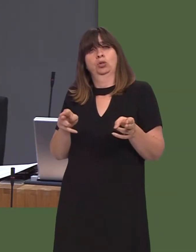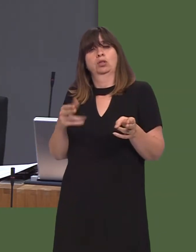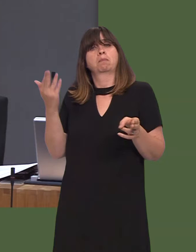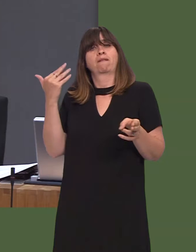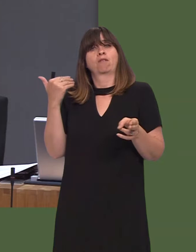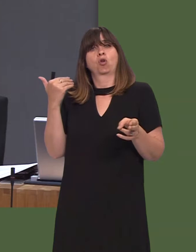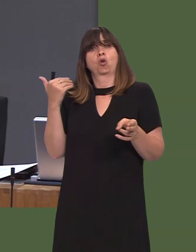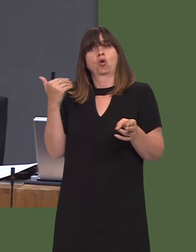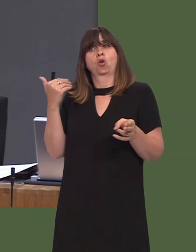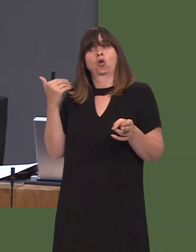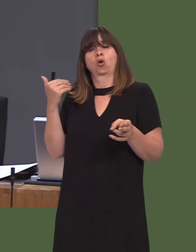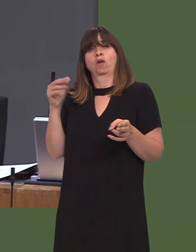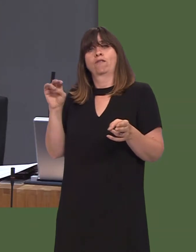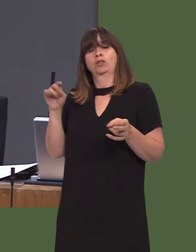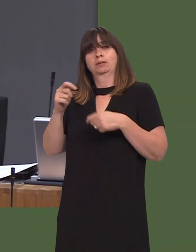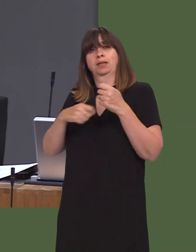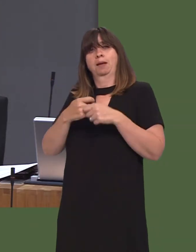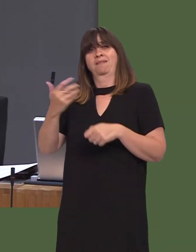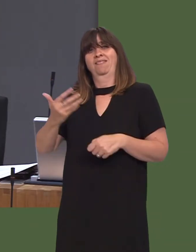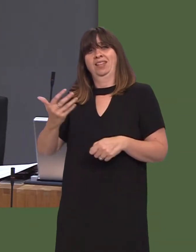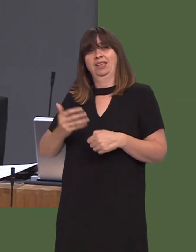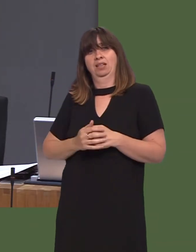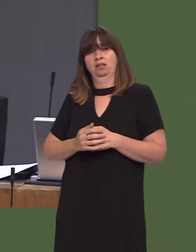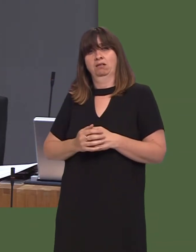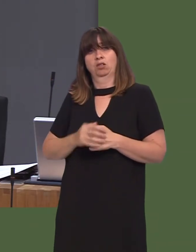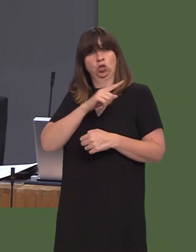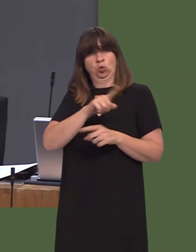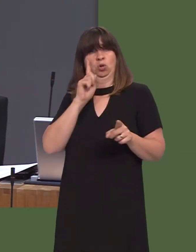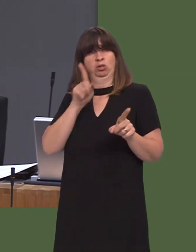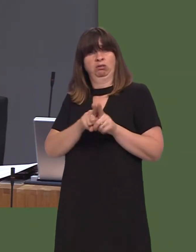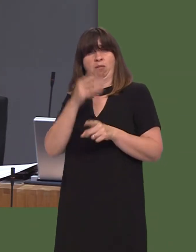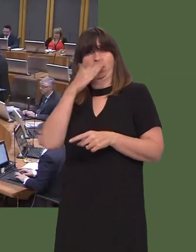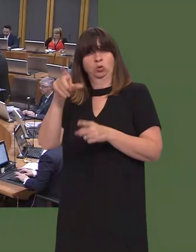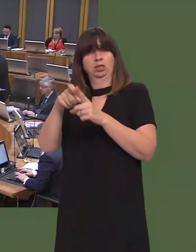wedi cau dros y blynyddoeddóbach iawn o bobl oedd yn gweithio ynddyn nhw ac roedden nhwín